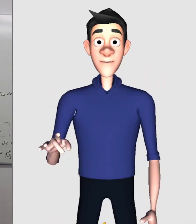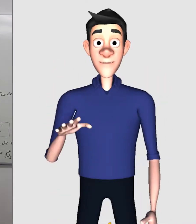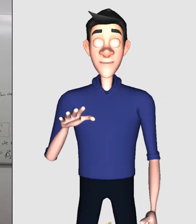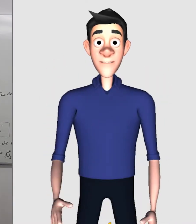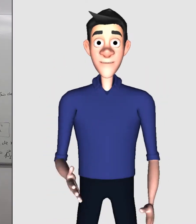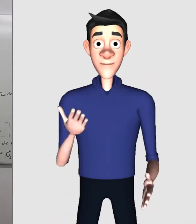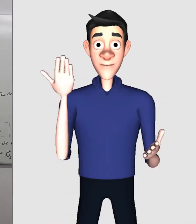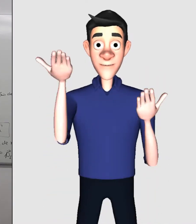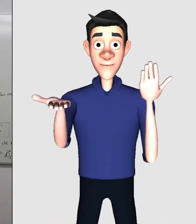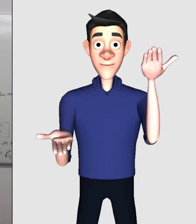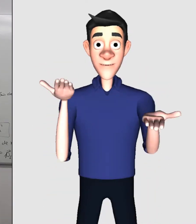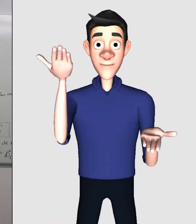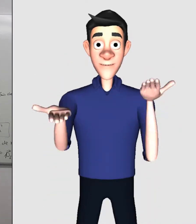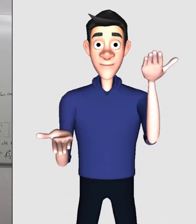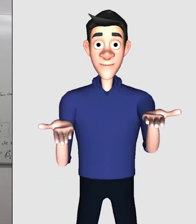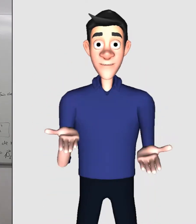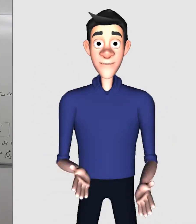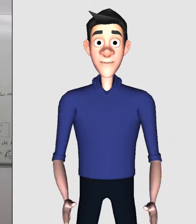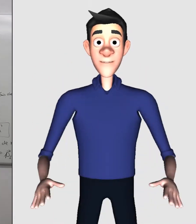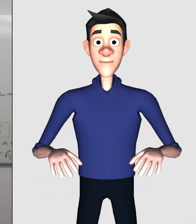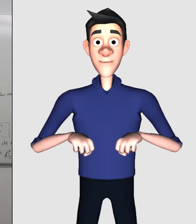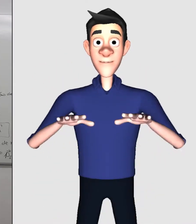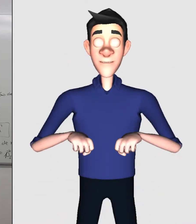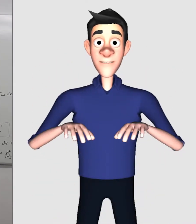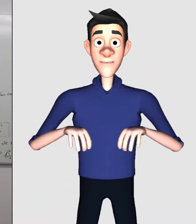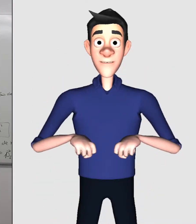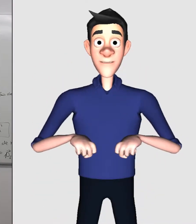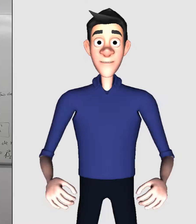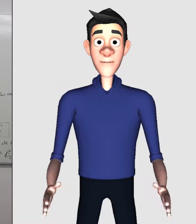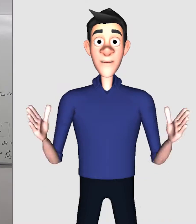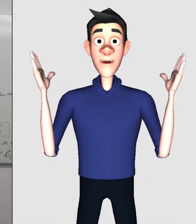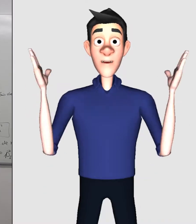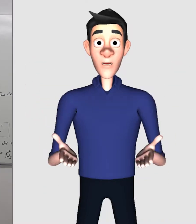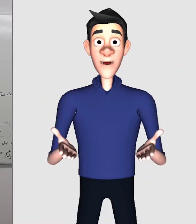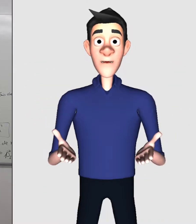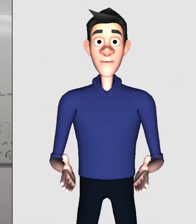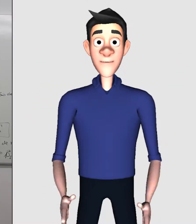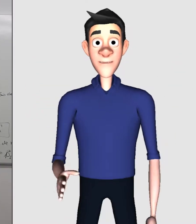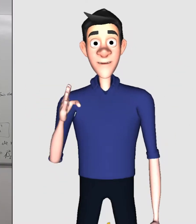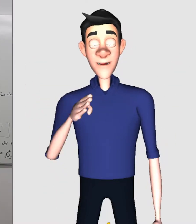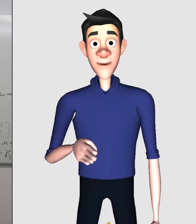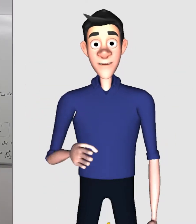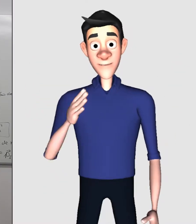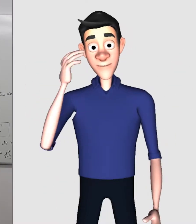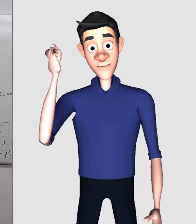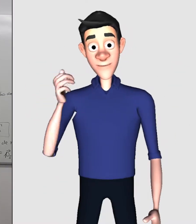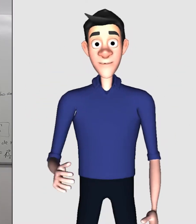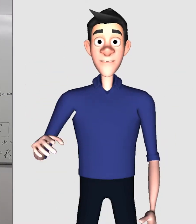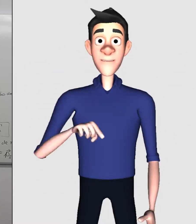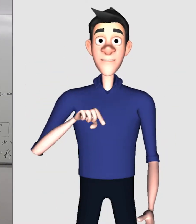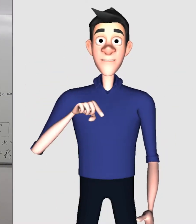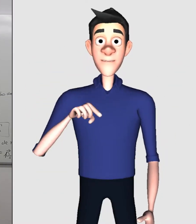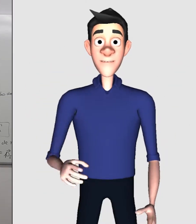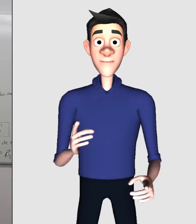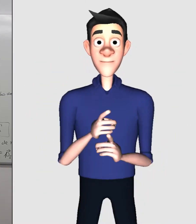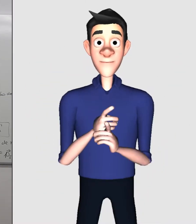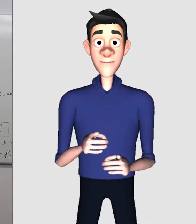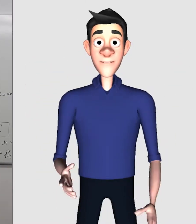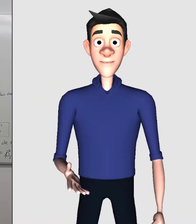O que é o início e o que é o fim O início é o momento imediatamente anterior a eles começaram a vibrar juntos